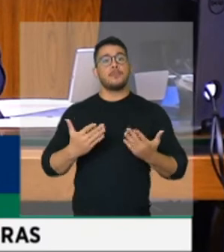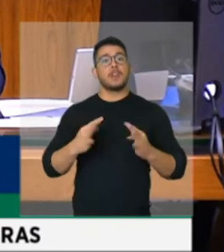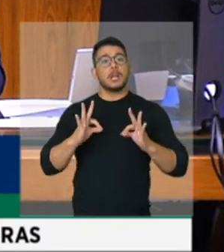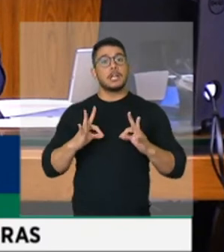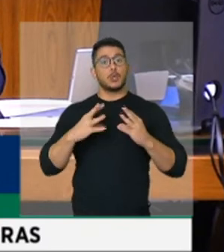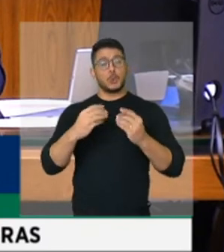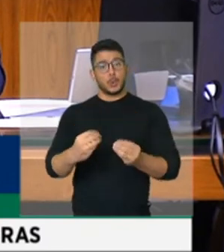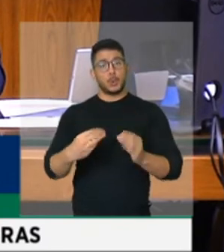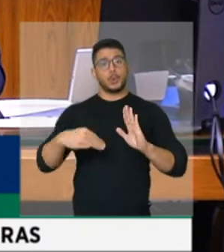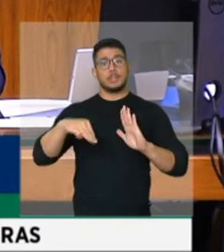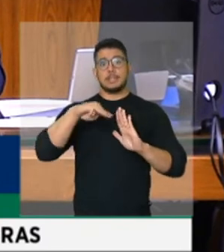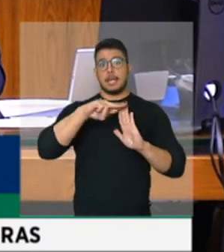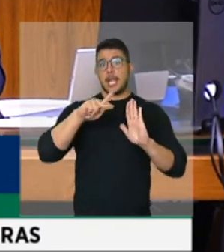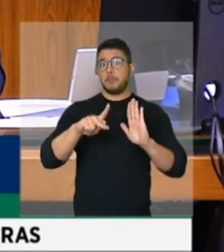DATA DE POSSE, AS DE ANTES NÓS NÃO TEMOS COMO FAZER